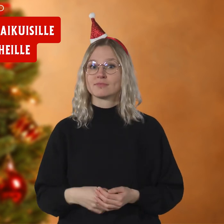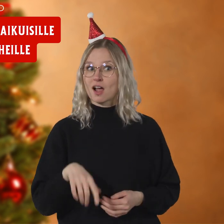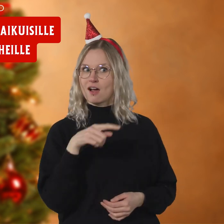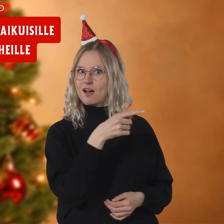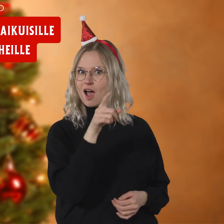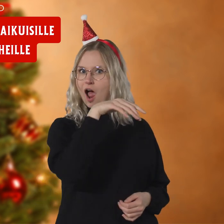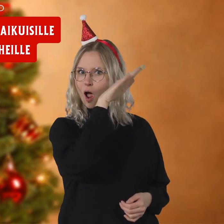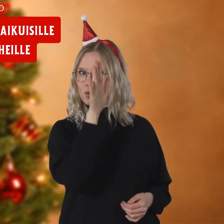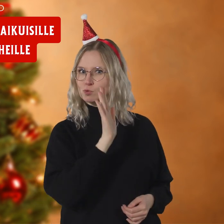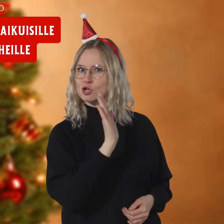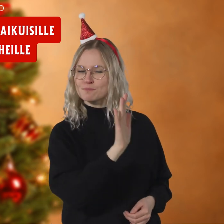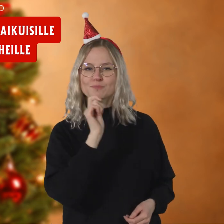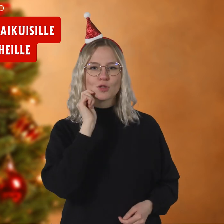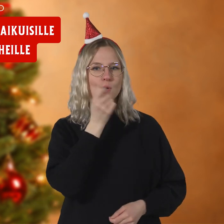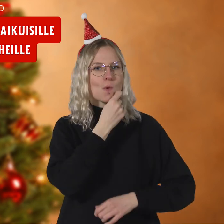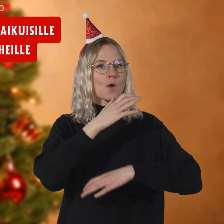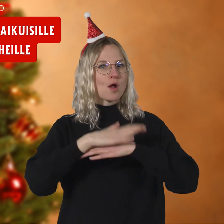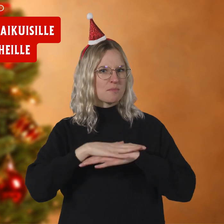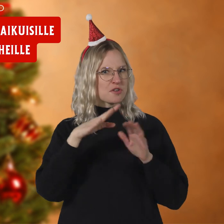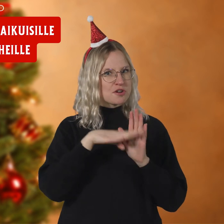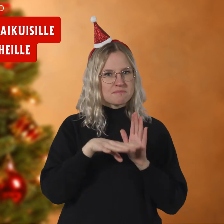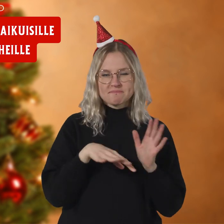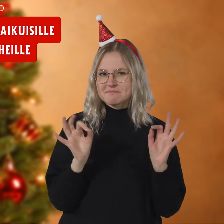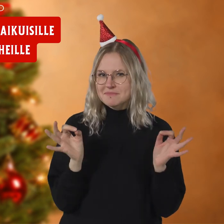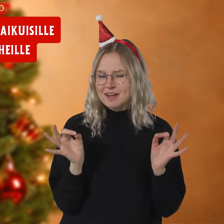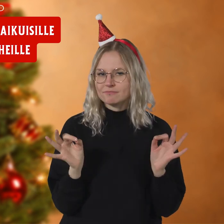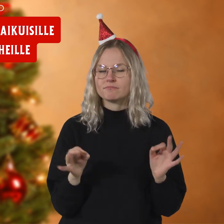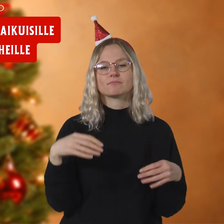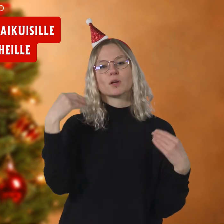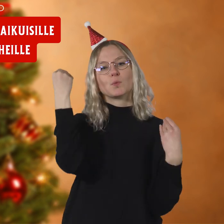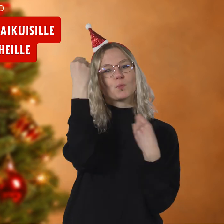Aikuisten joululomalla liikutaan nautiskellen, -